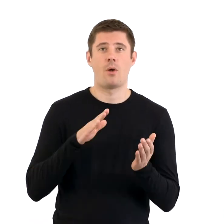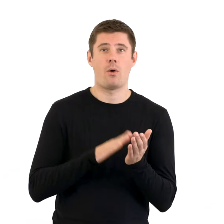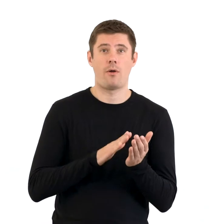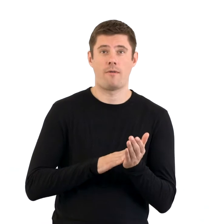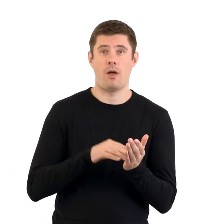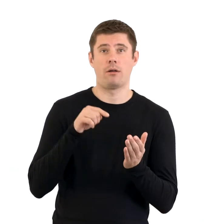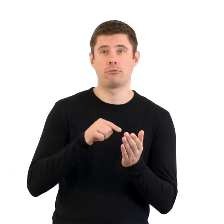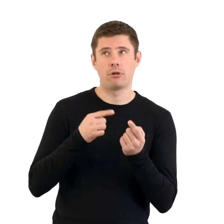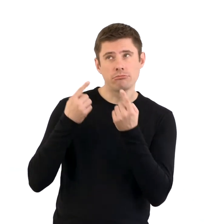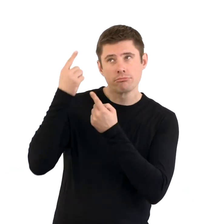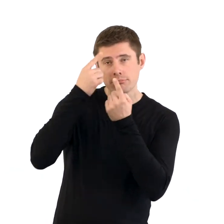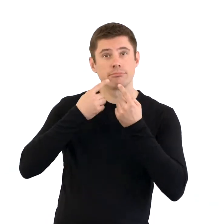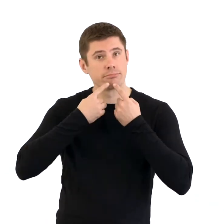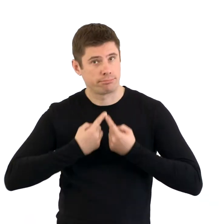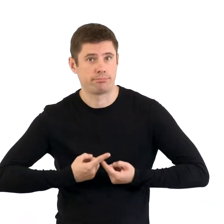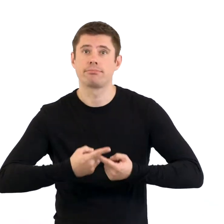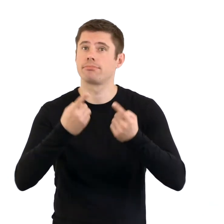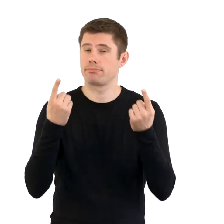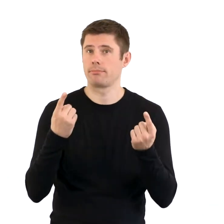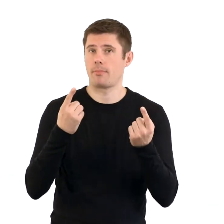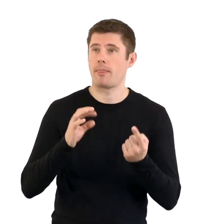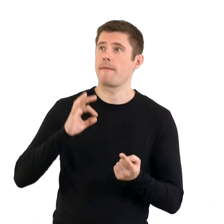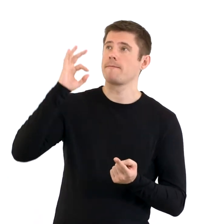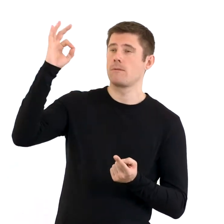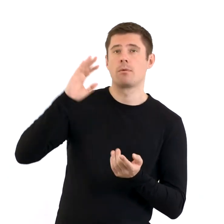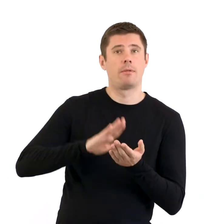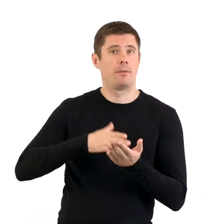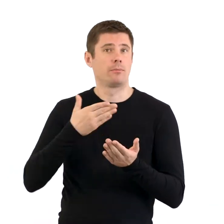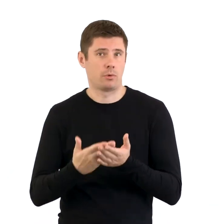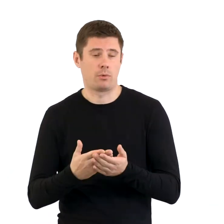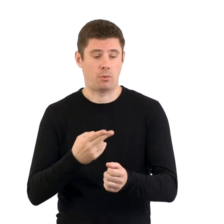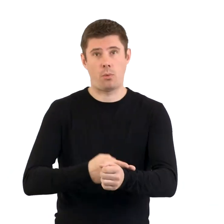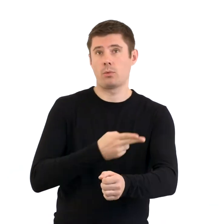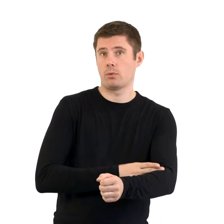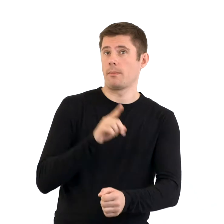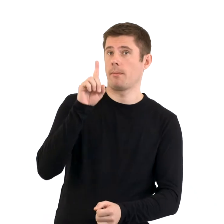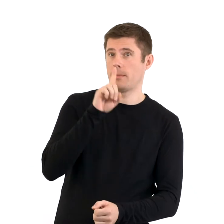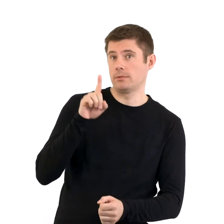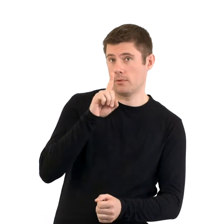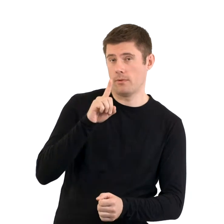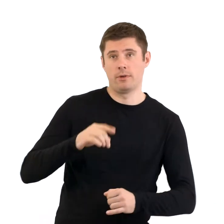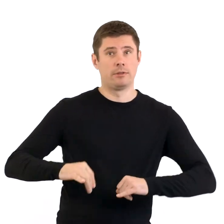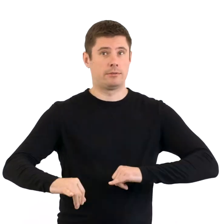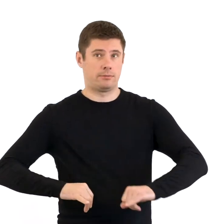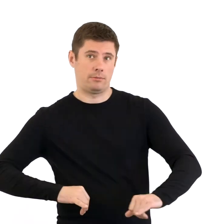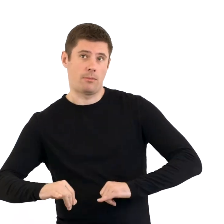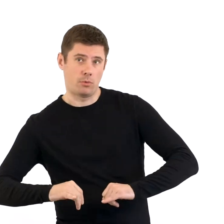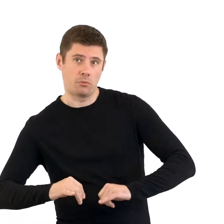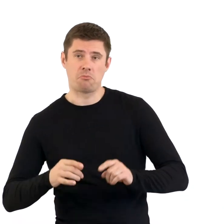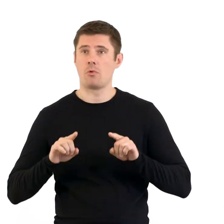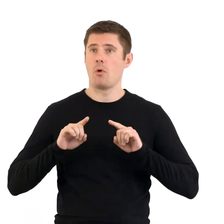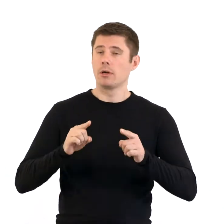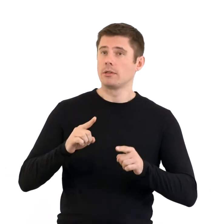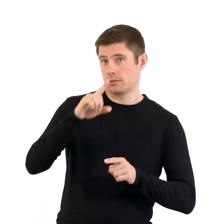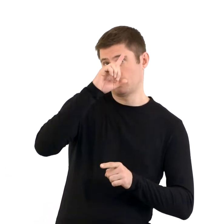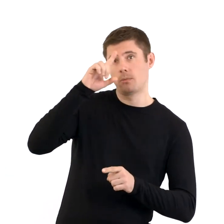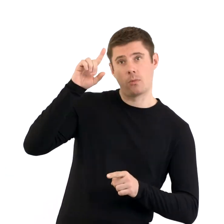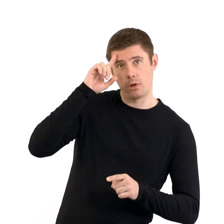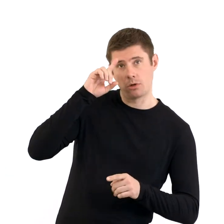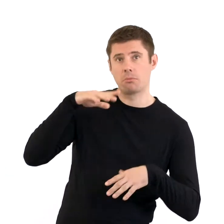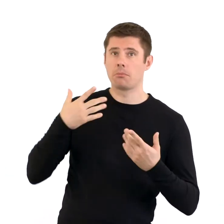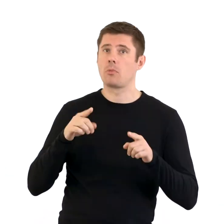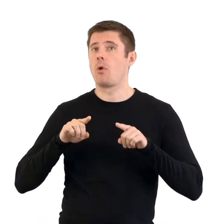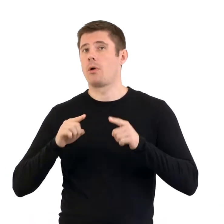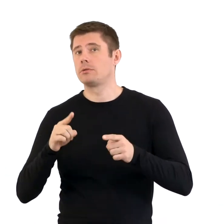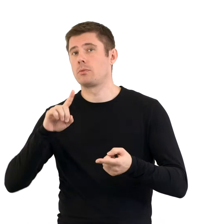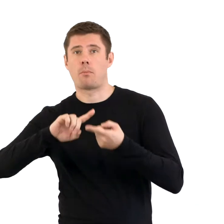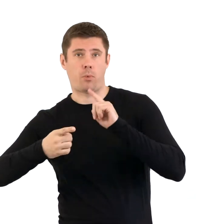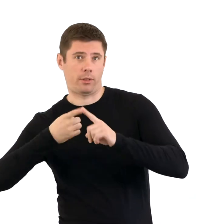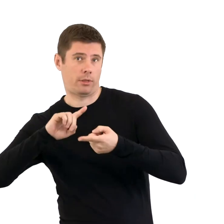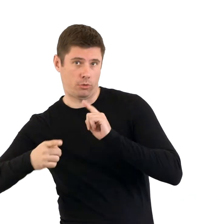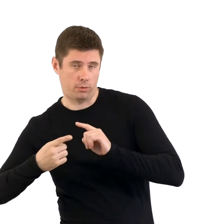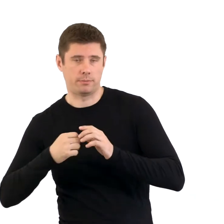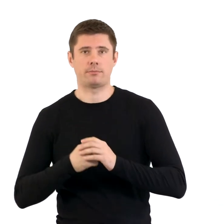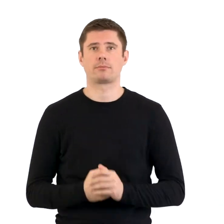Uchwała – akt woli (oświadczenie urzędu państwowego, samorządu, organizacji społecznej lub politycznej).